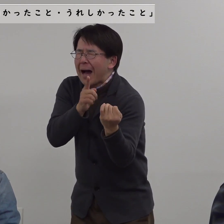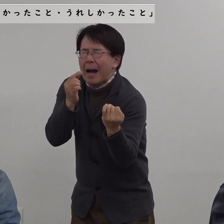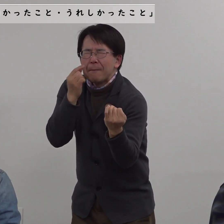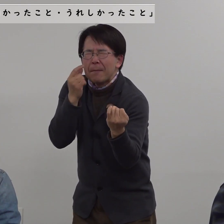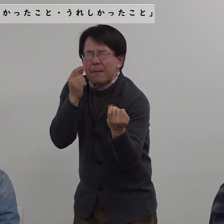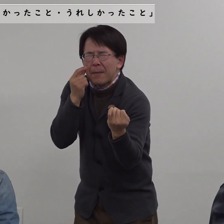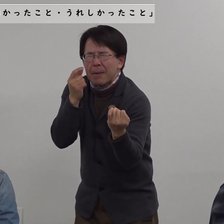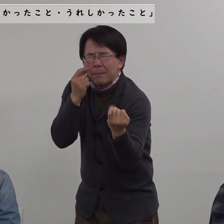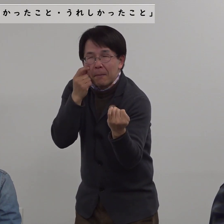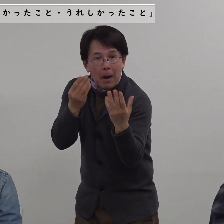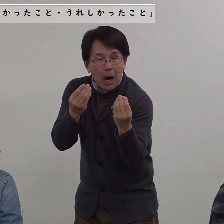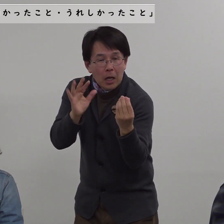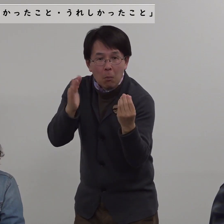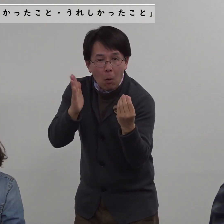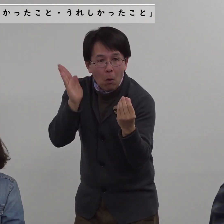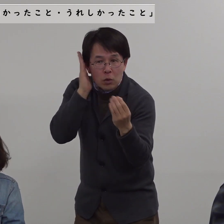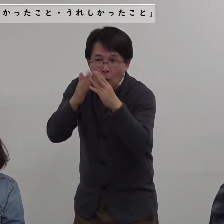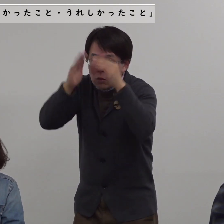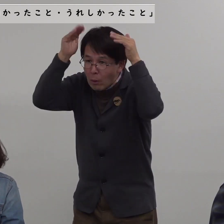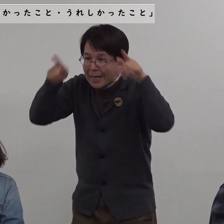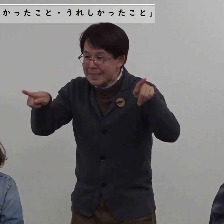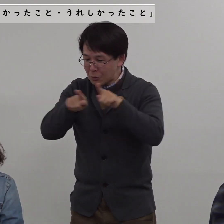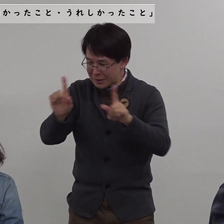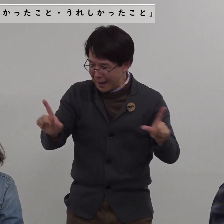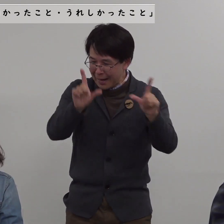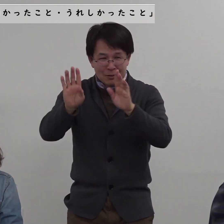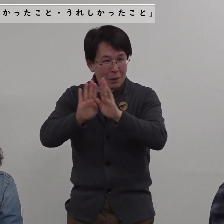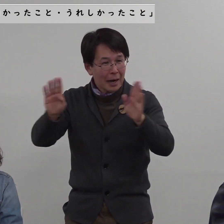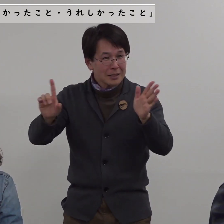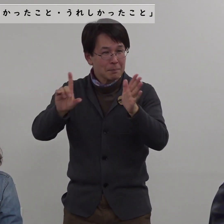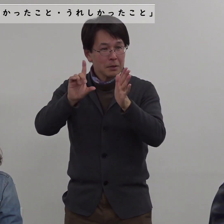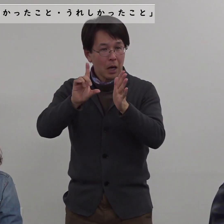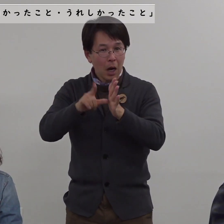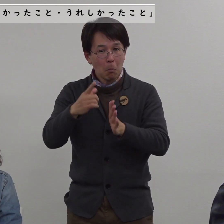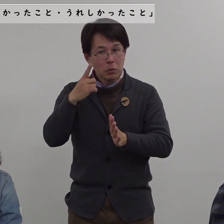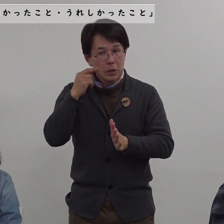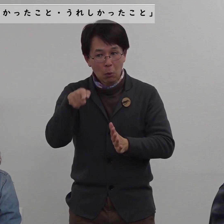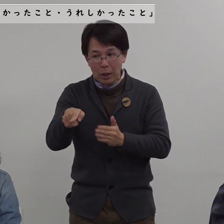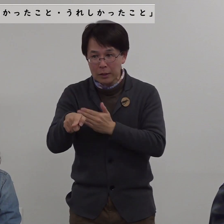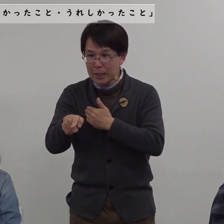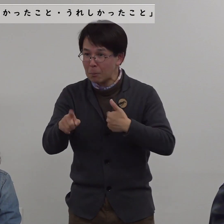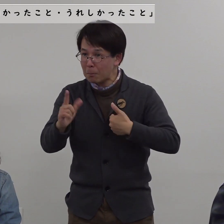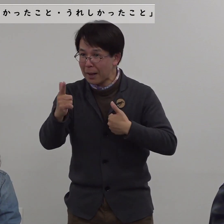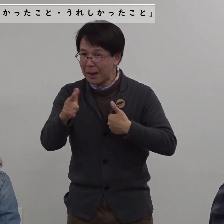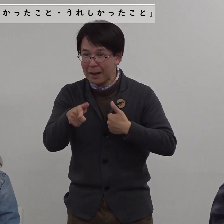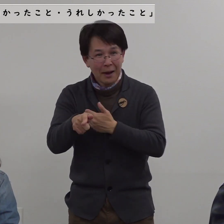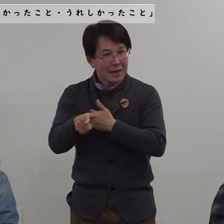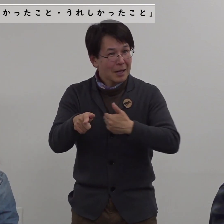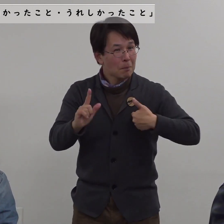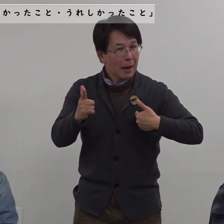聴導犬と一緒に暮らすことでできるかもと思って踏み出すことができた